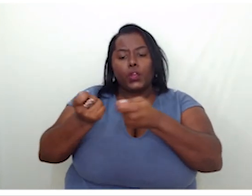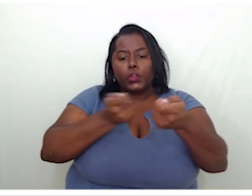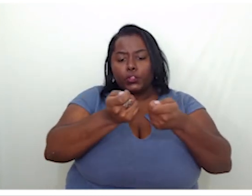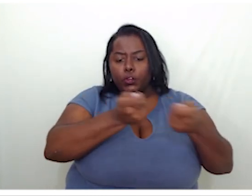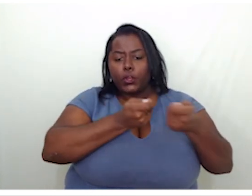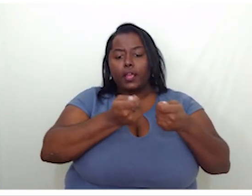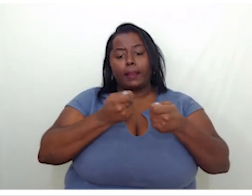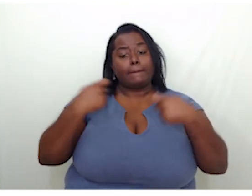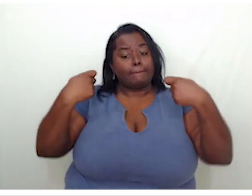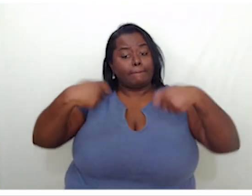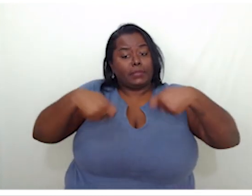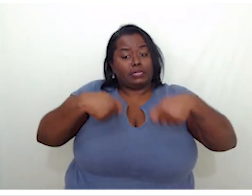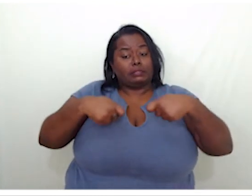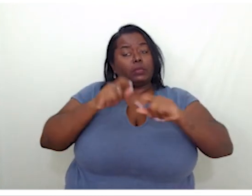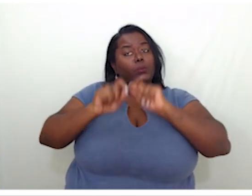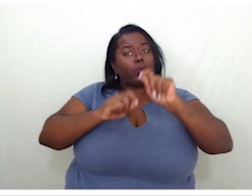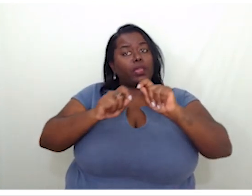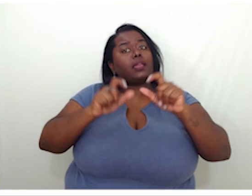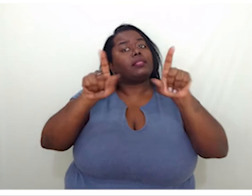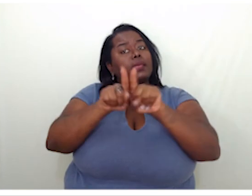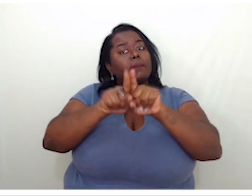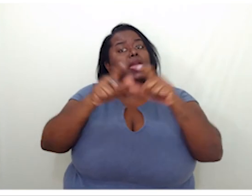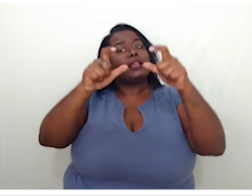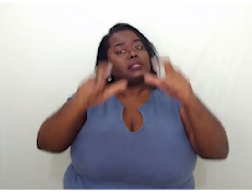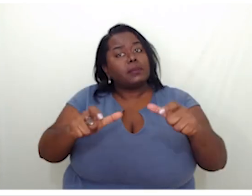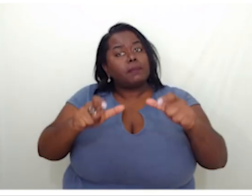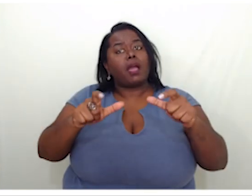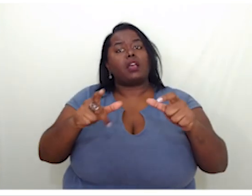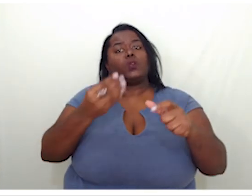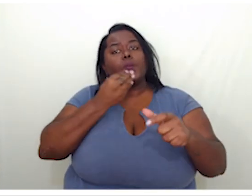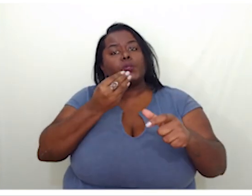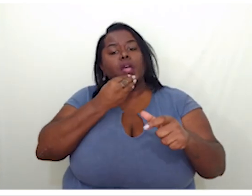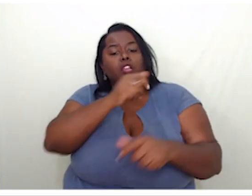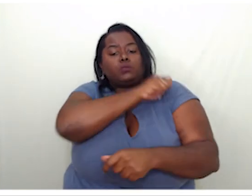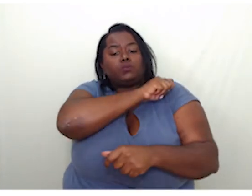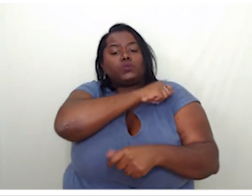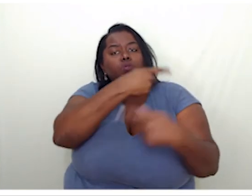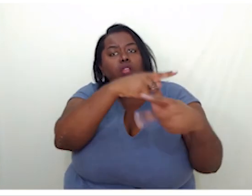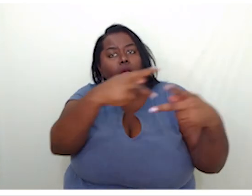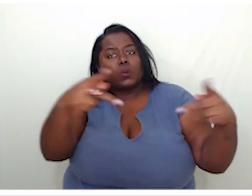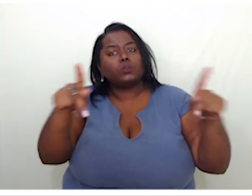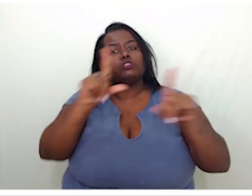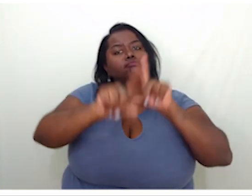da espacio para lo inesperado y para resultados imprevisibles.